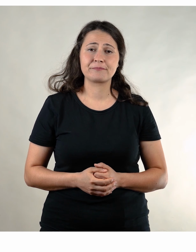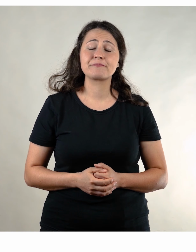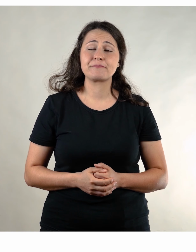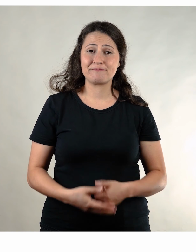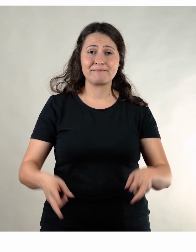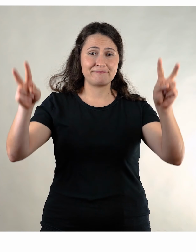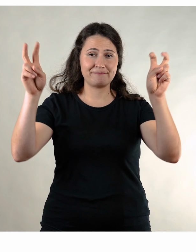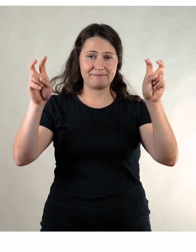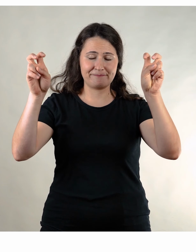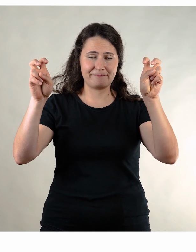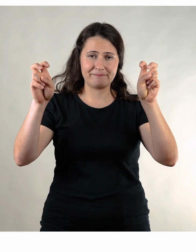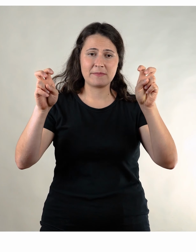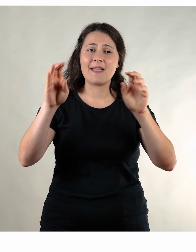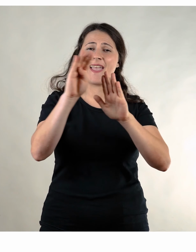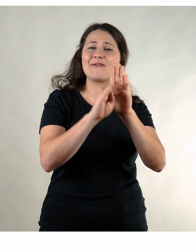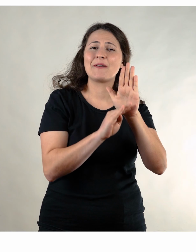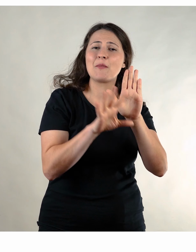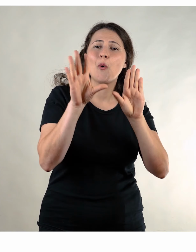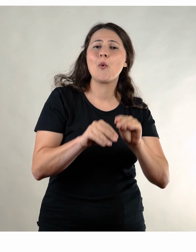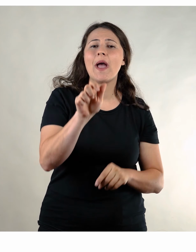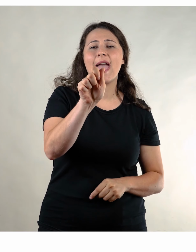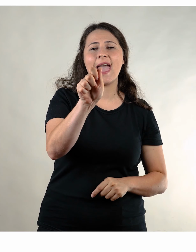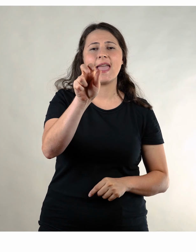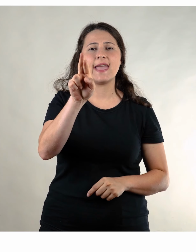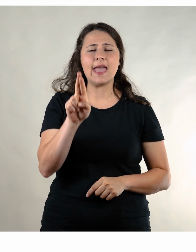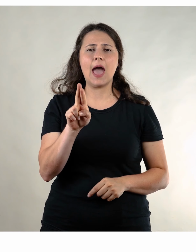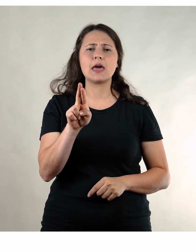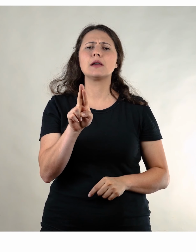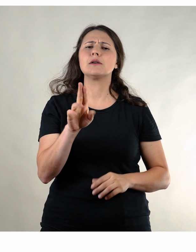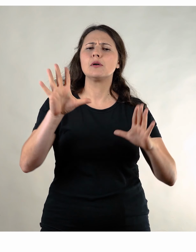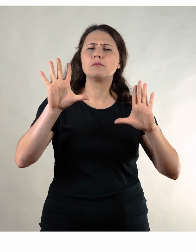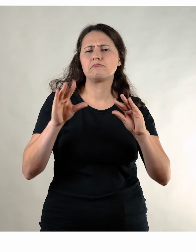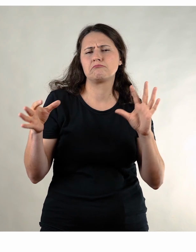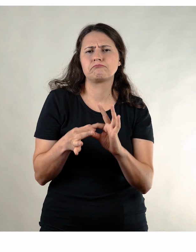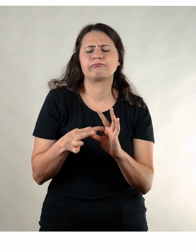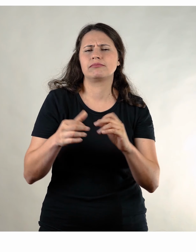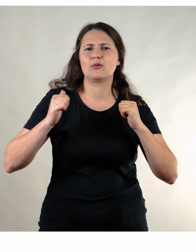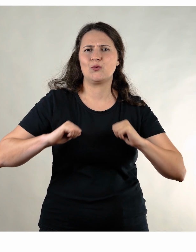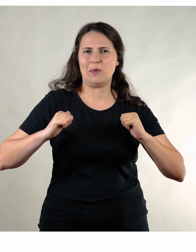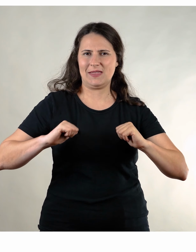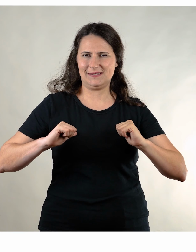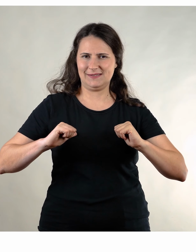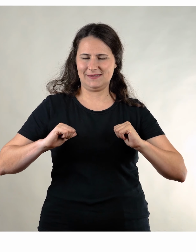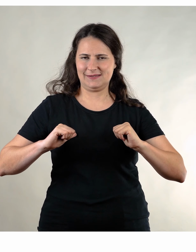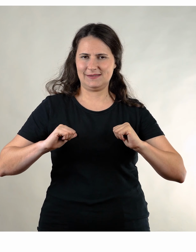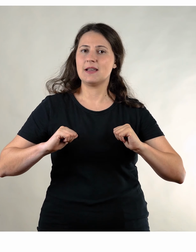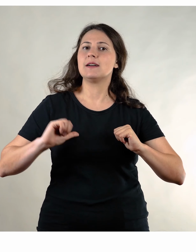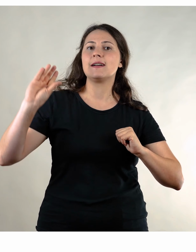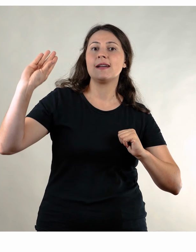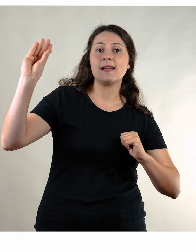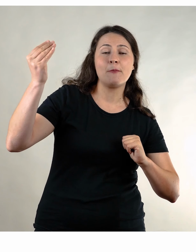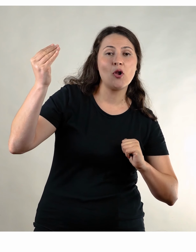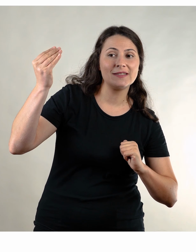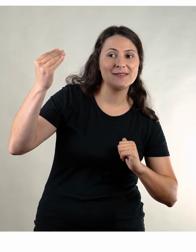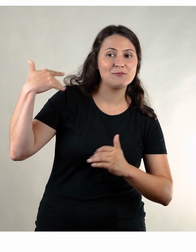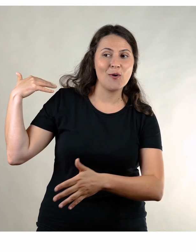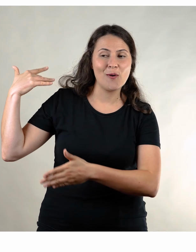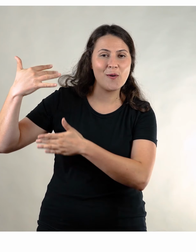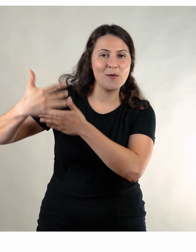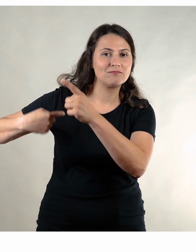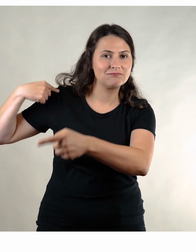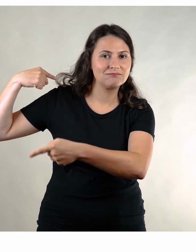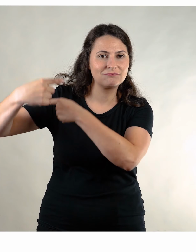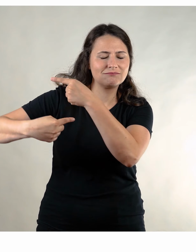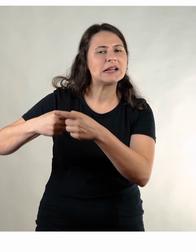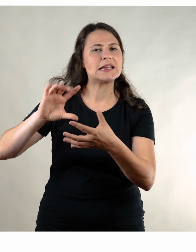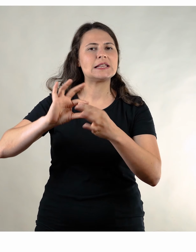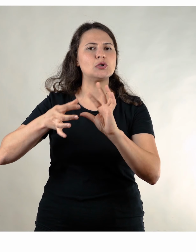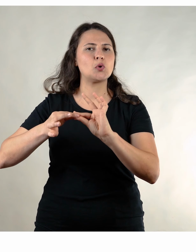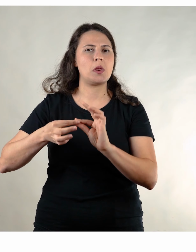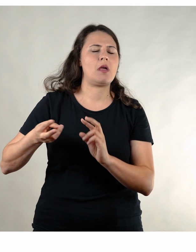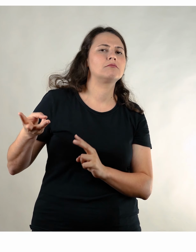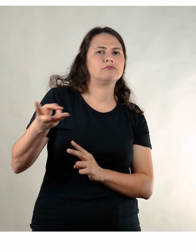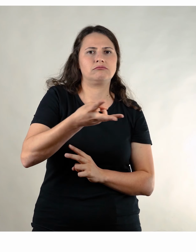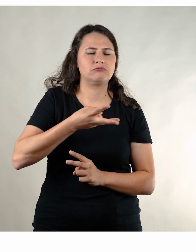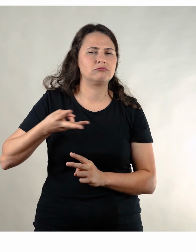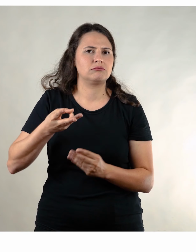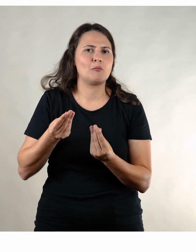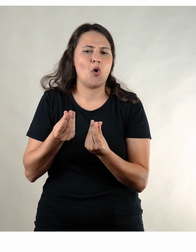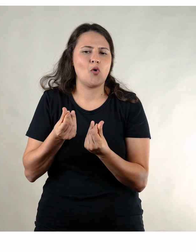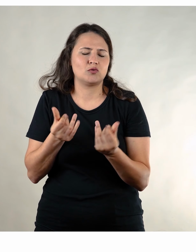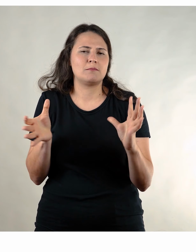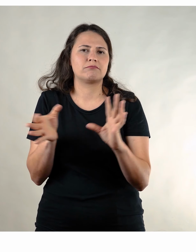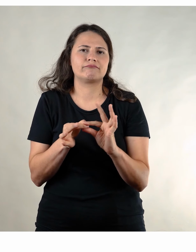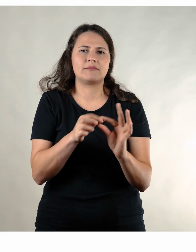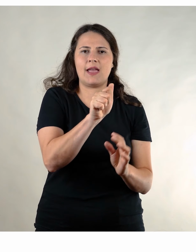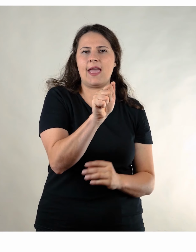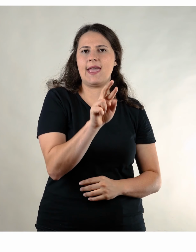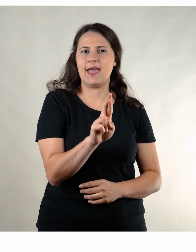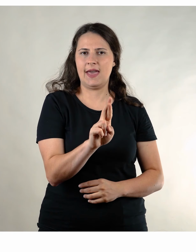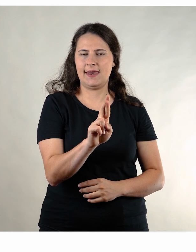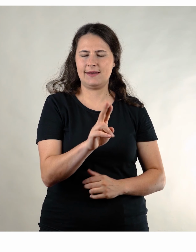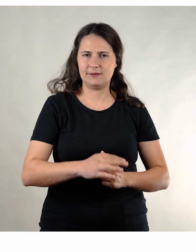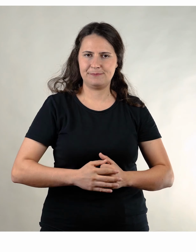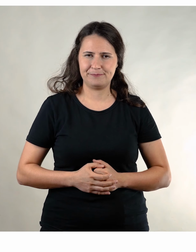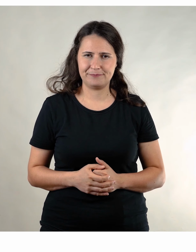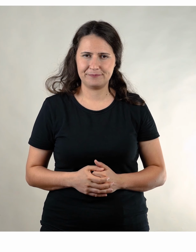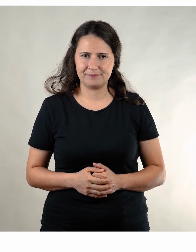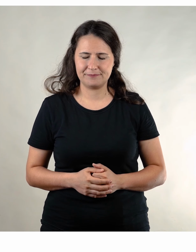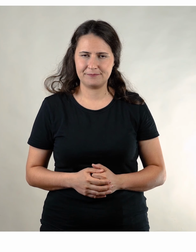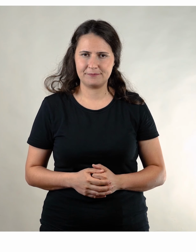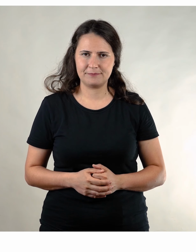Εφαρμογές επαυξημένης πραγματικότητας στον τουρισμό, στην πολιτιστική κληρονομιά και στην ιστορία